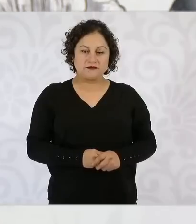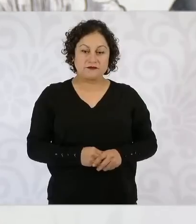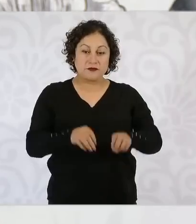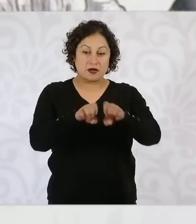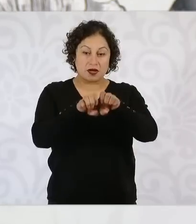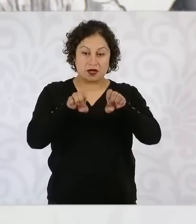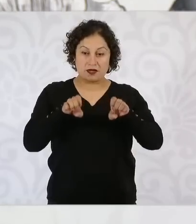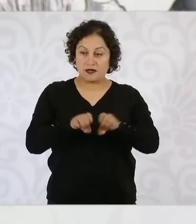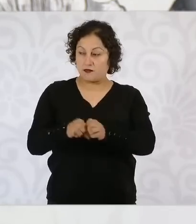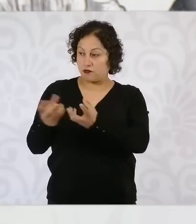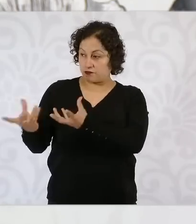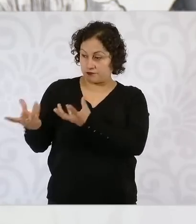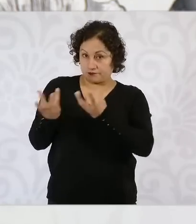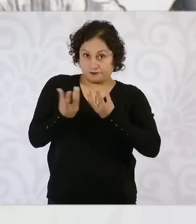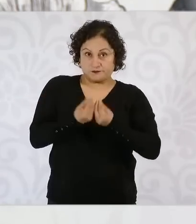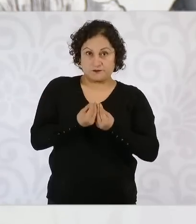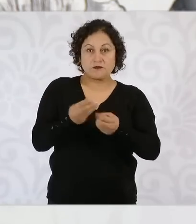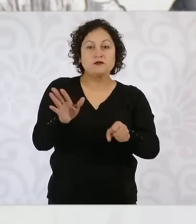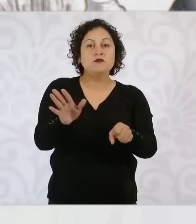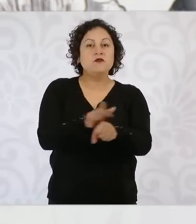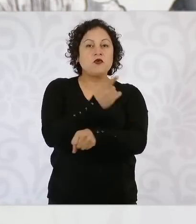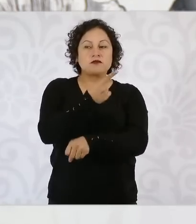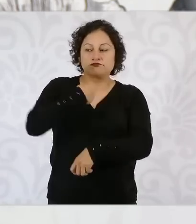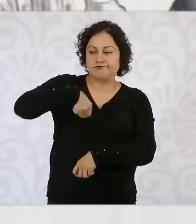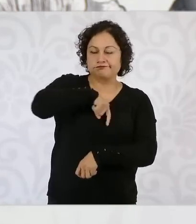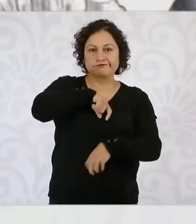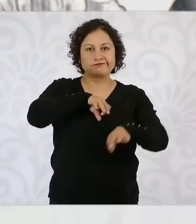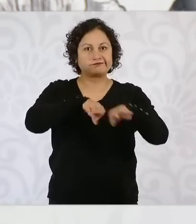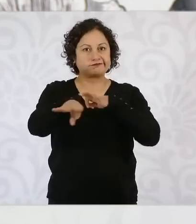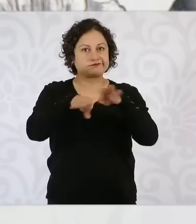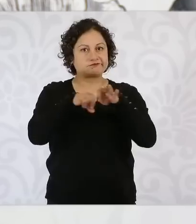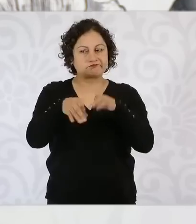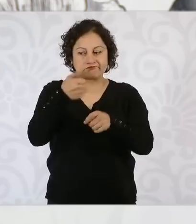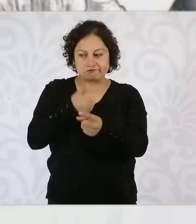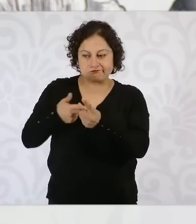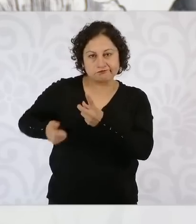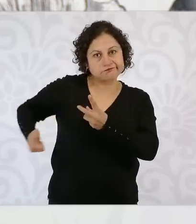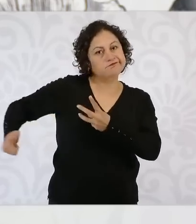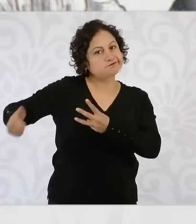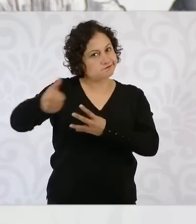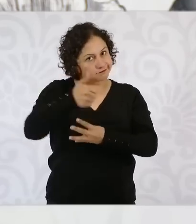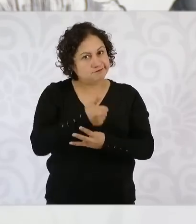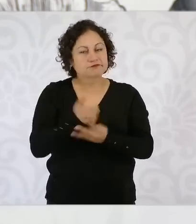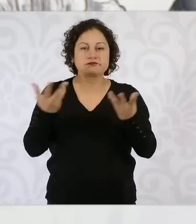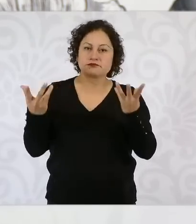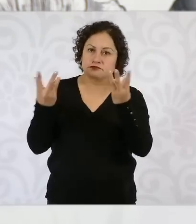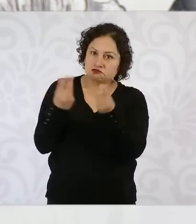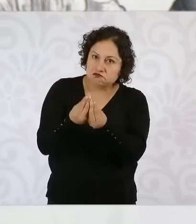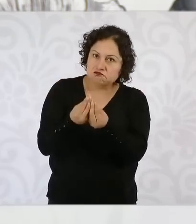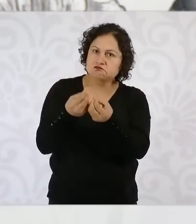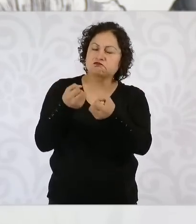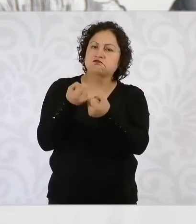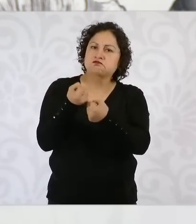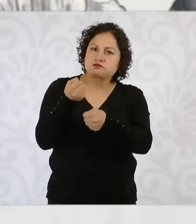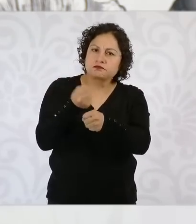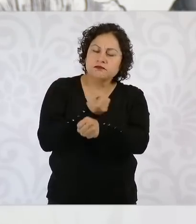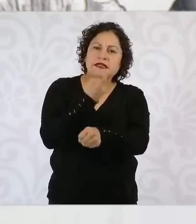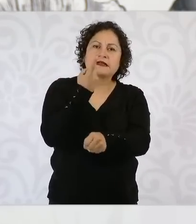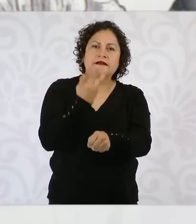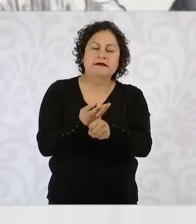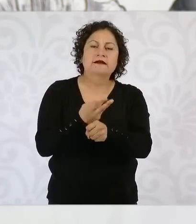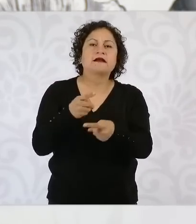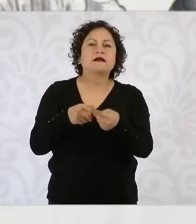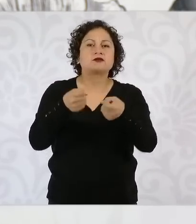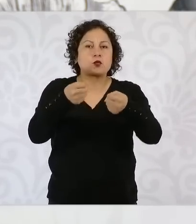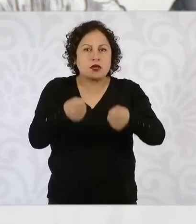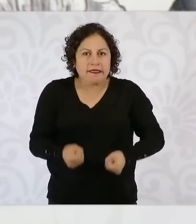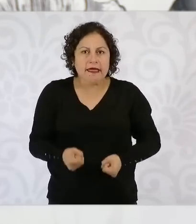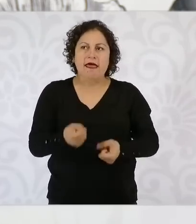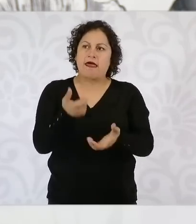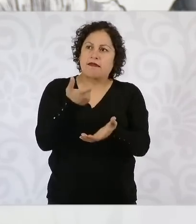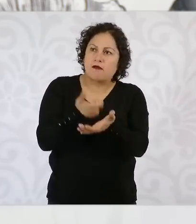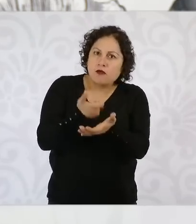gabinete de todo el equipo eh de seguridad de economía Hacienda no está aquí todos gobernación